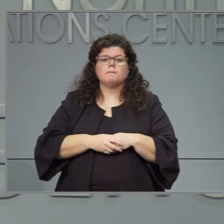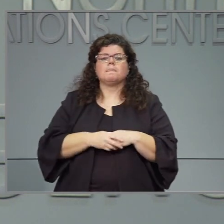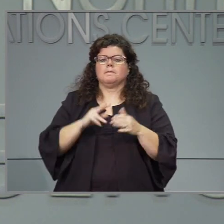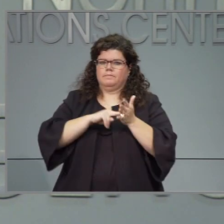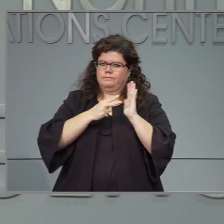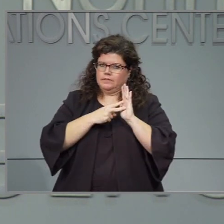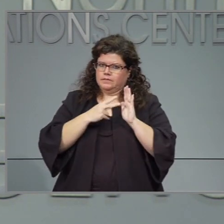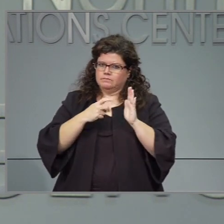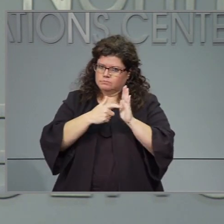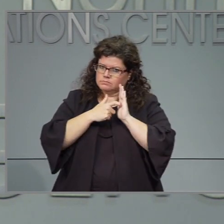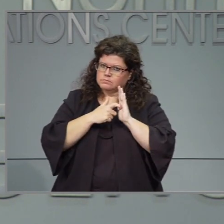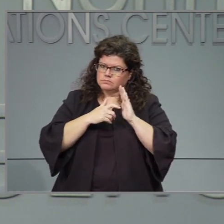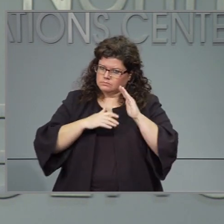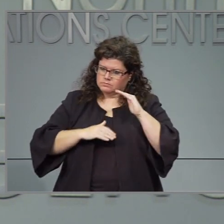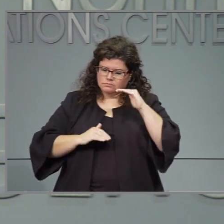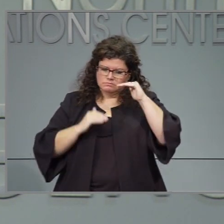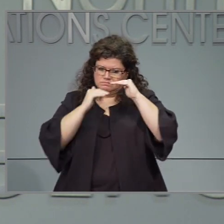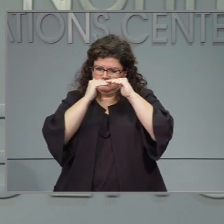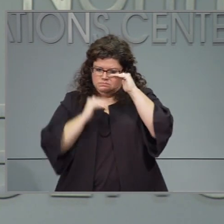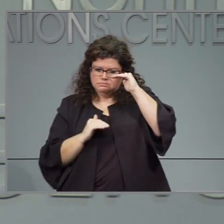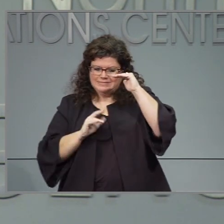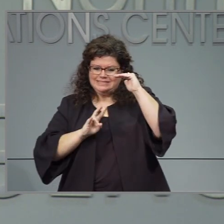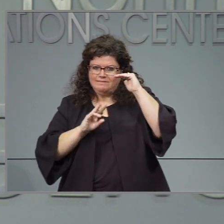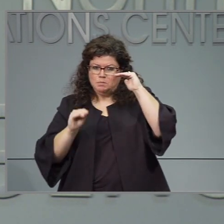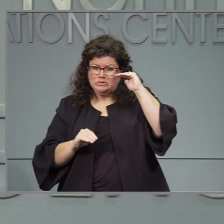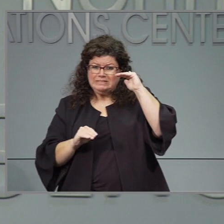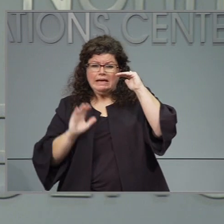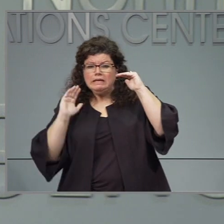Así que no tan sólo tenemos este límite de siete por